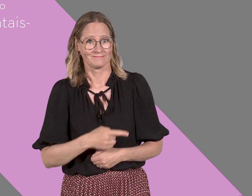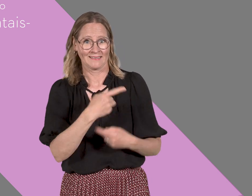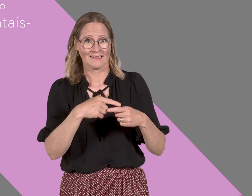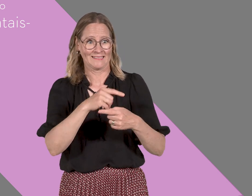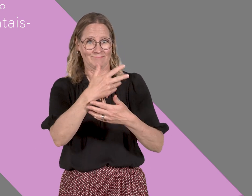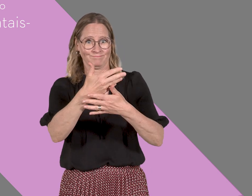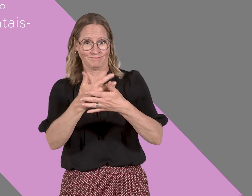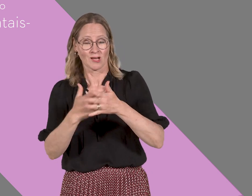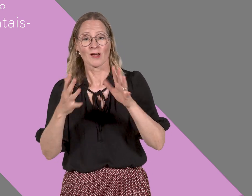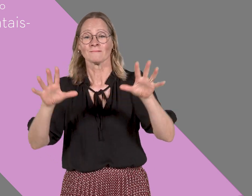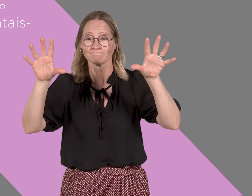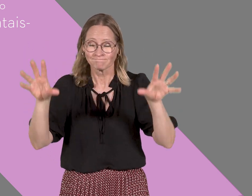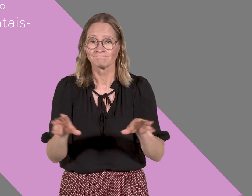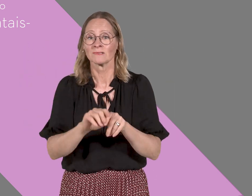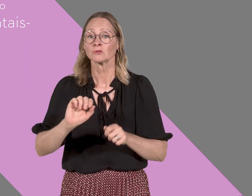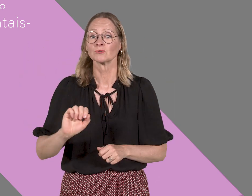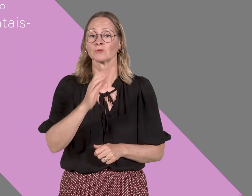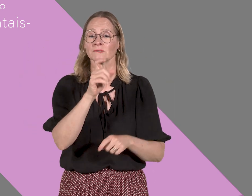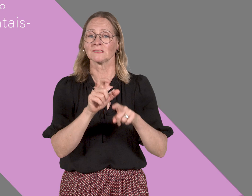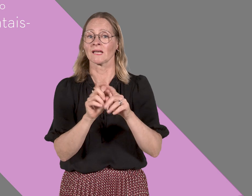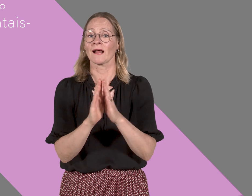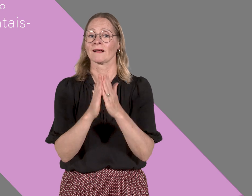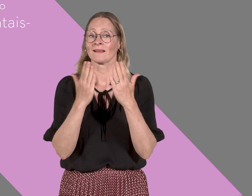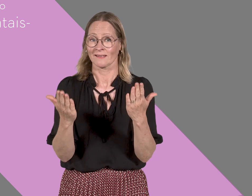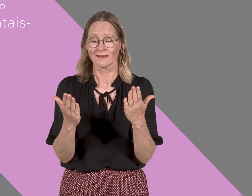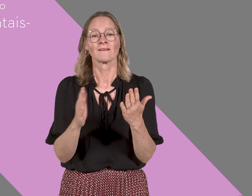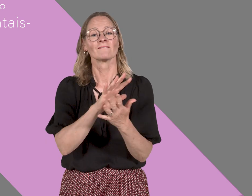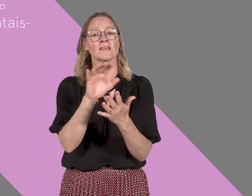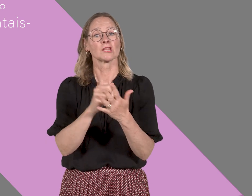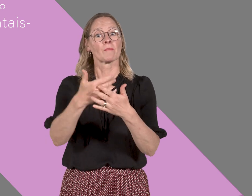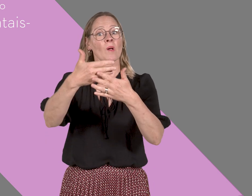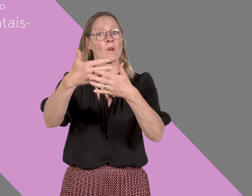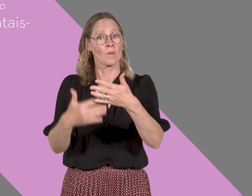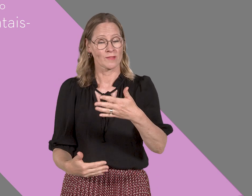Näitä ilmauksia on nyt koottu Suvi-sanakirjaan viittomaluetteloksi -